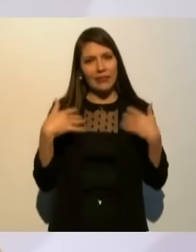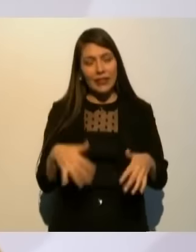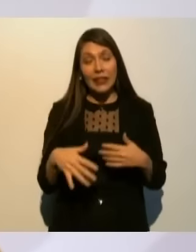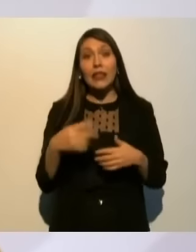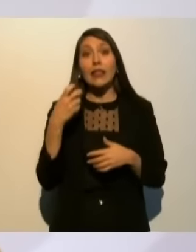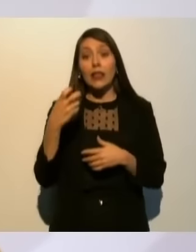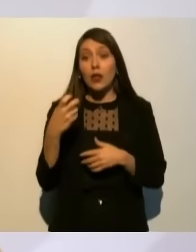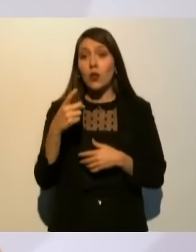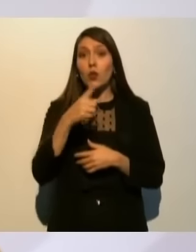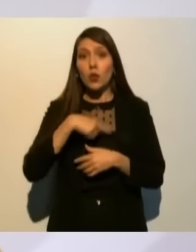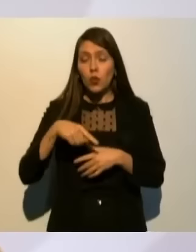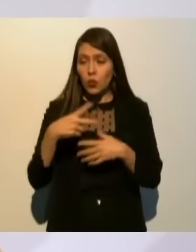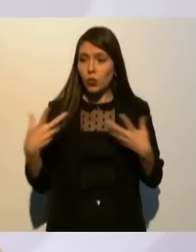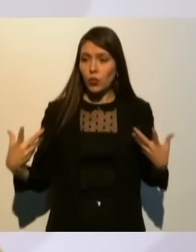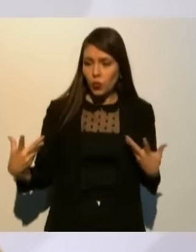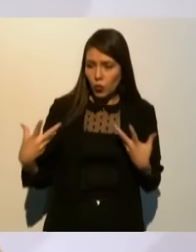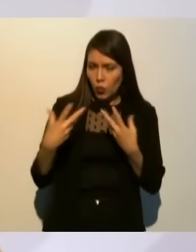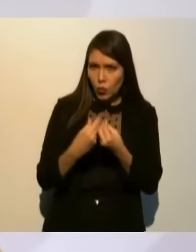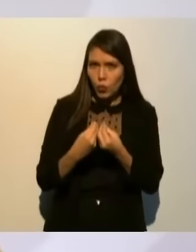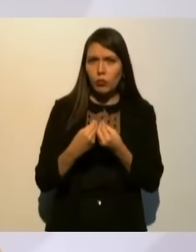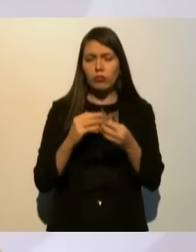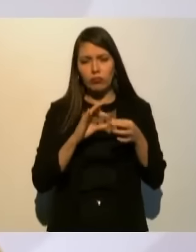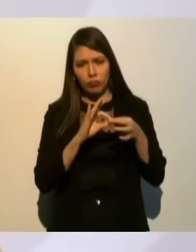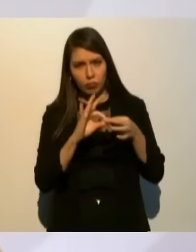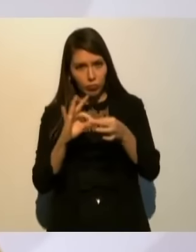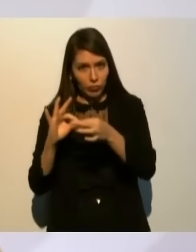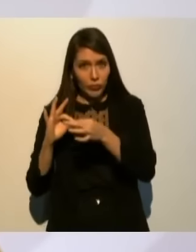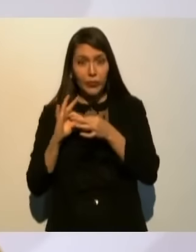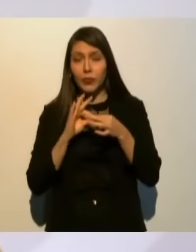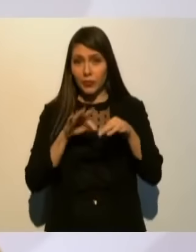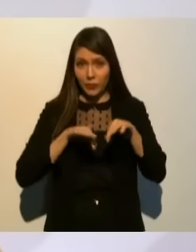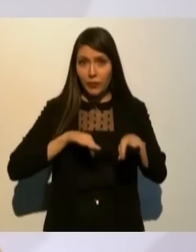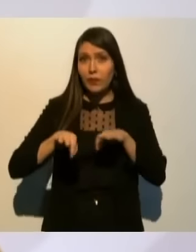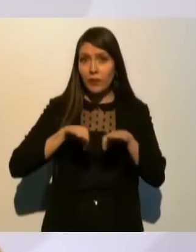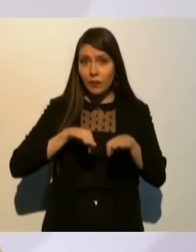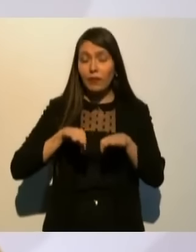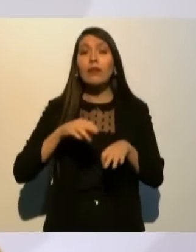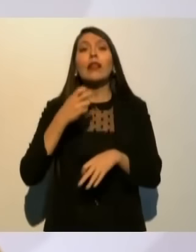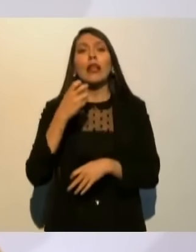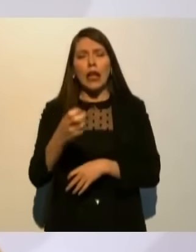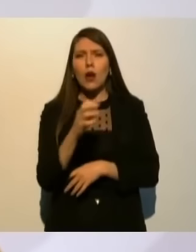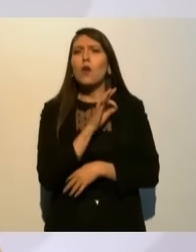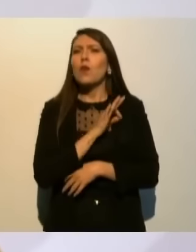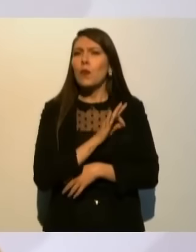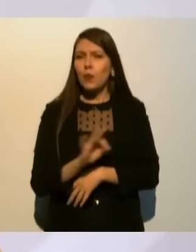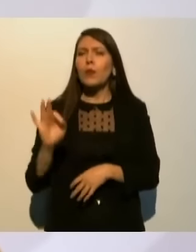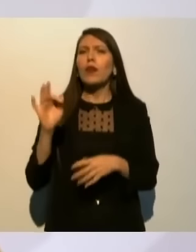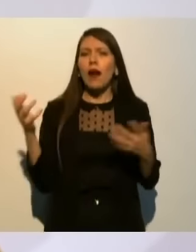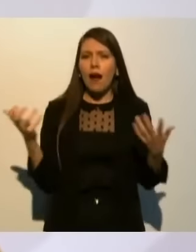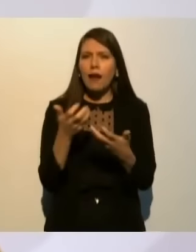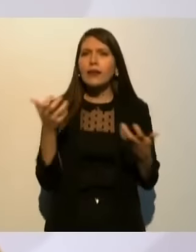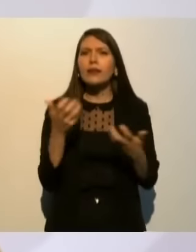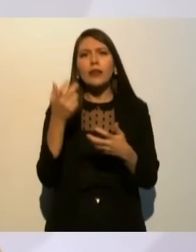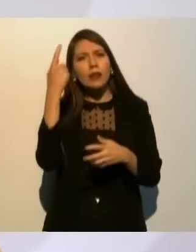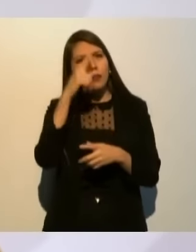trabajando en equipo es como vamos a lograr los resultados que el pueblo de México demanda